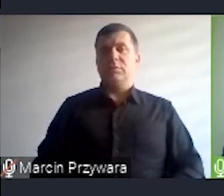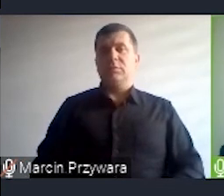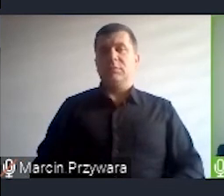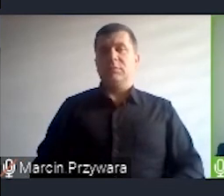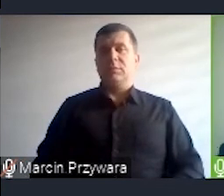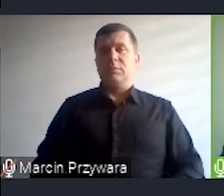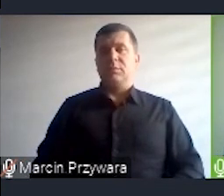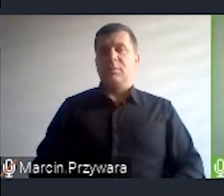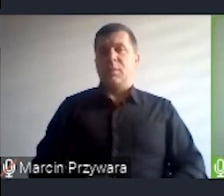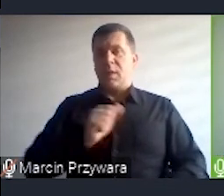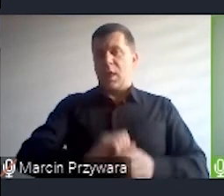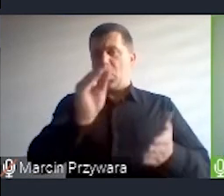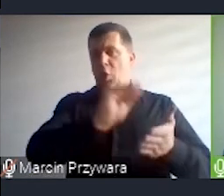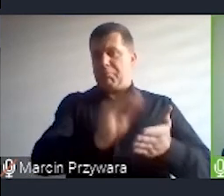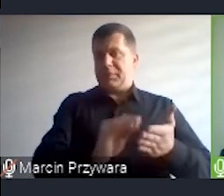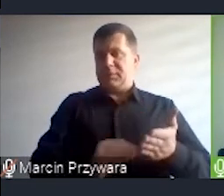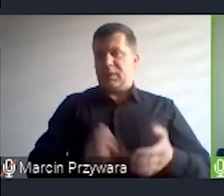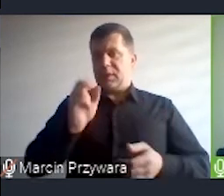Ono jest opisane w ten sposób,